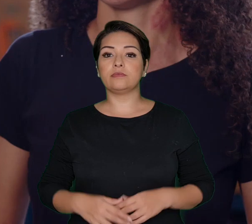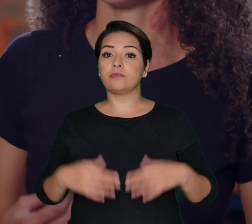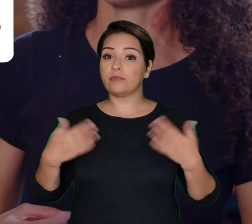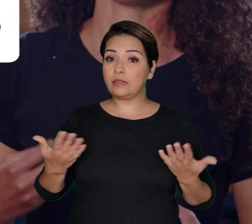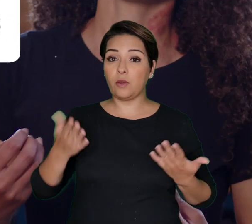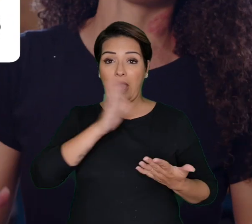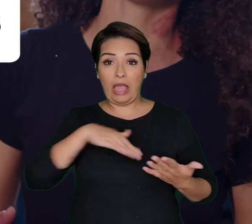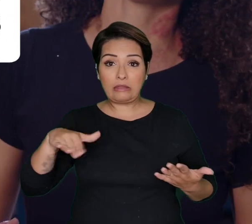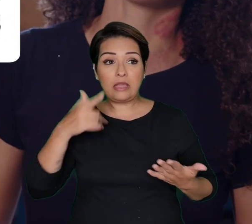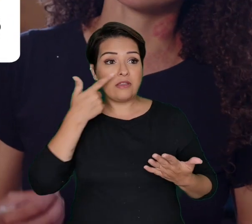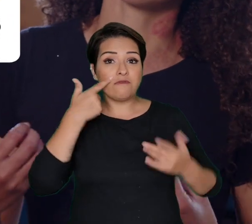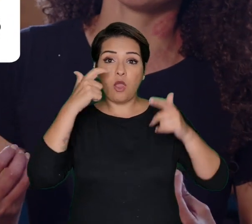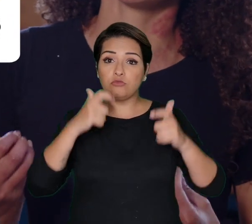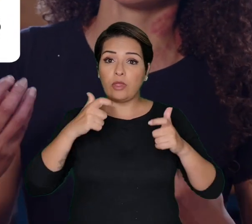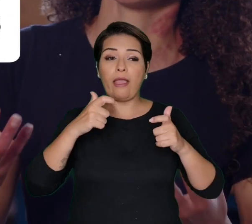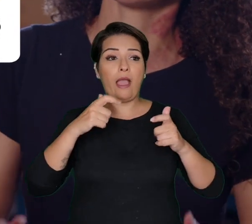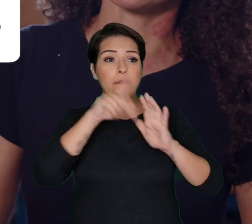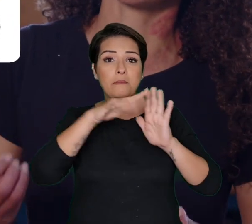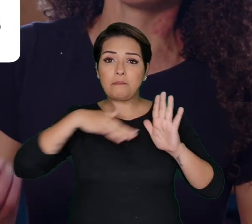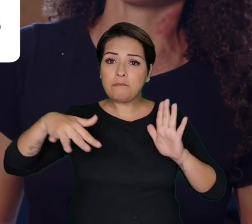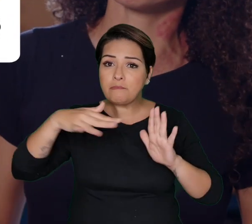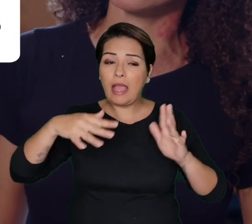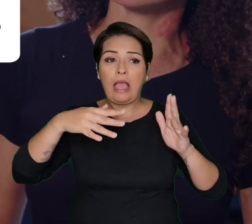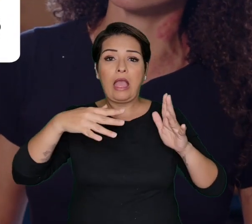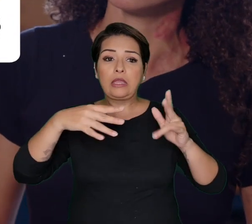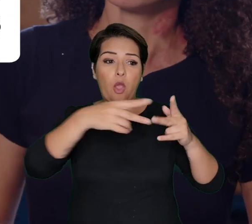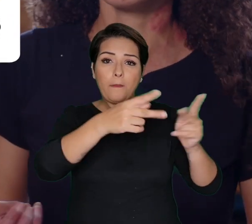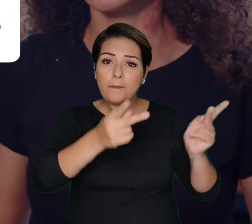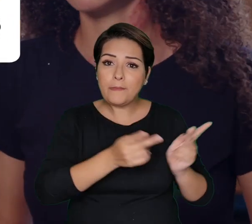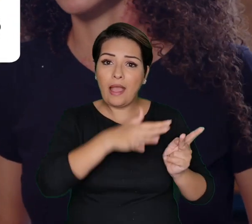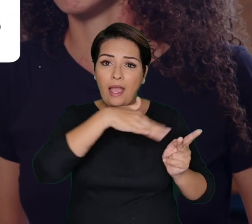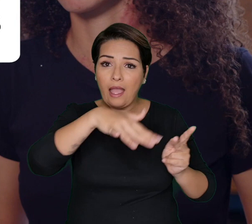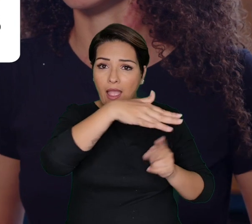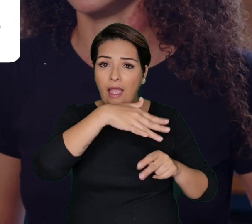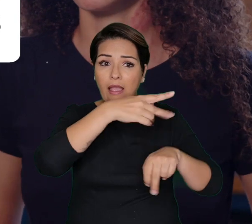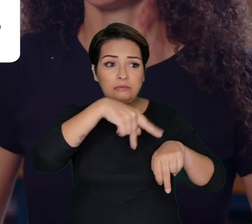Quando a criança vai num parque, quando ela tem a oportunidade de ir num parque ou numa praça, o máximo que ela vai encontrar